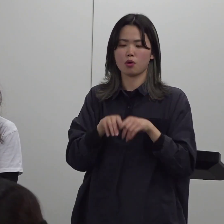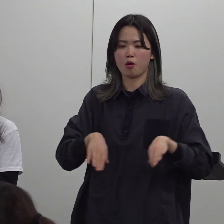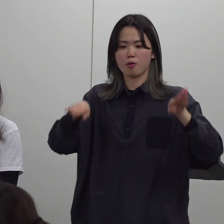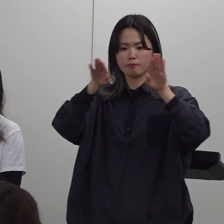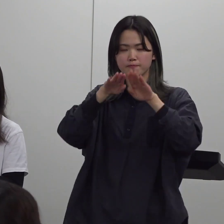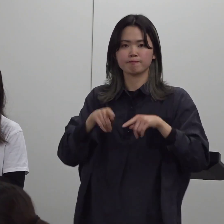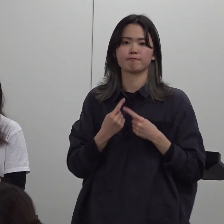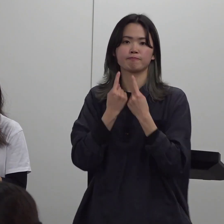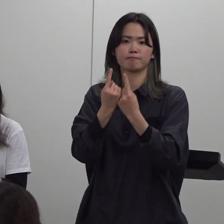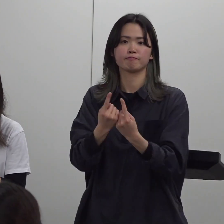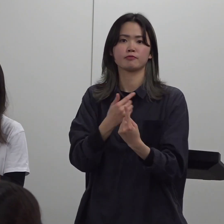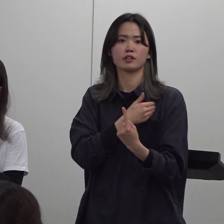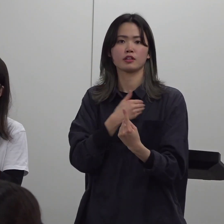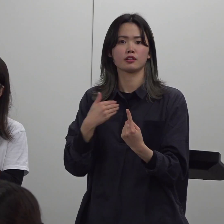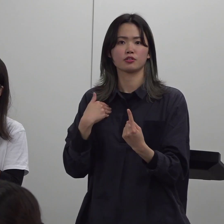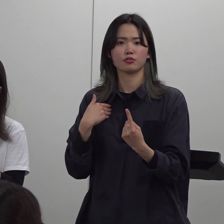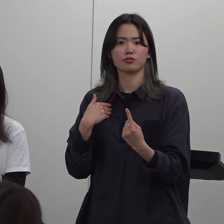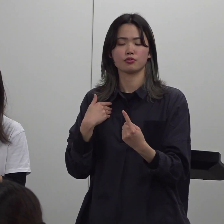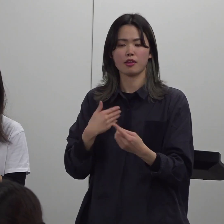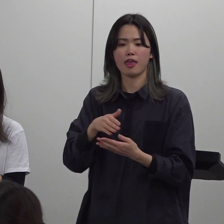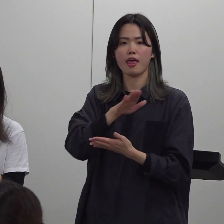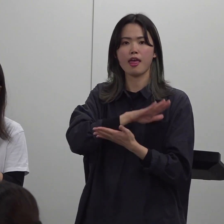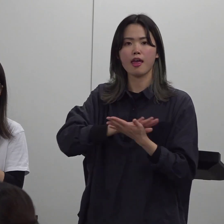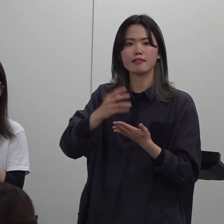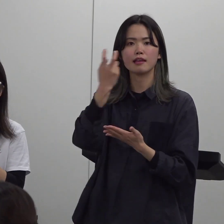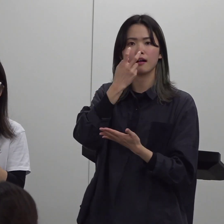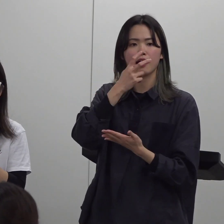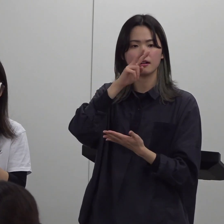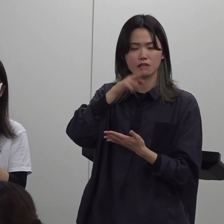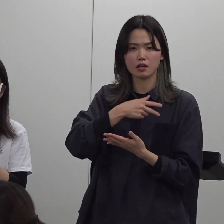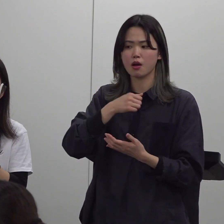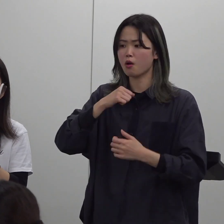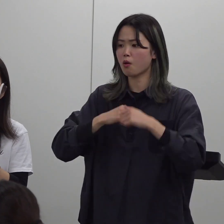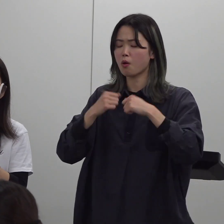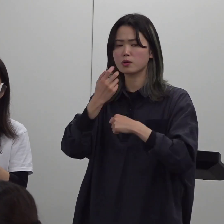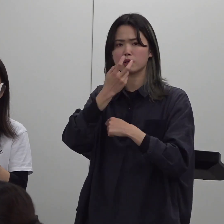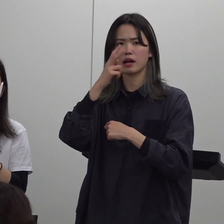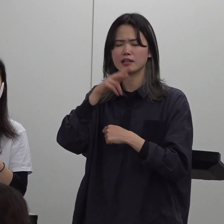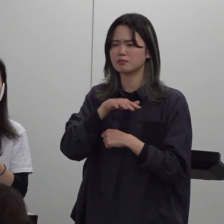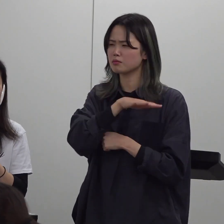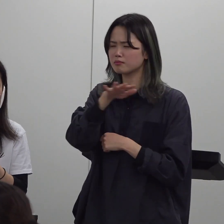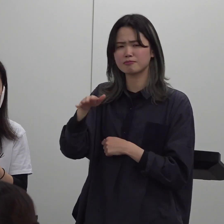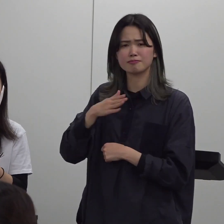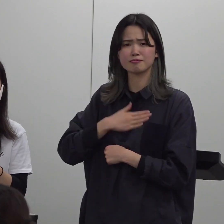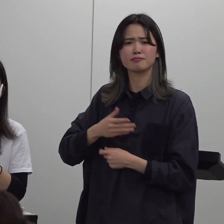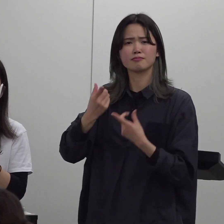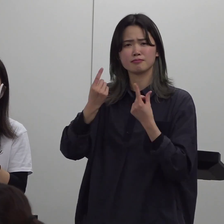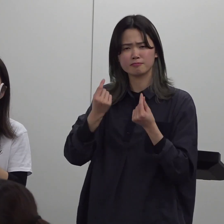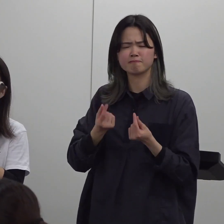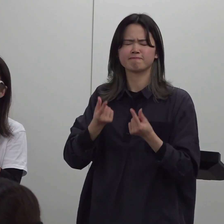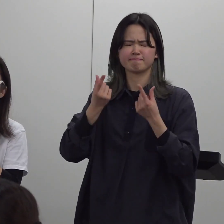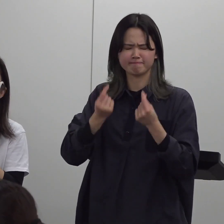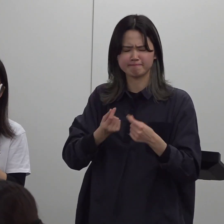もう衛生管理も行動管理も見ていだいておわかりの通りできているので問題はないです